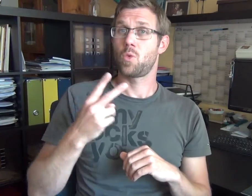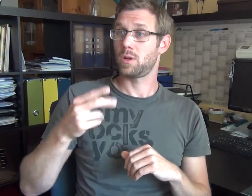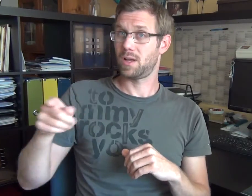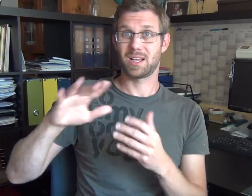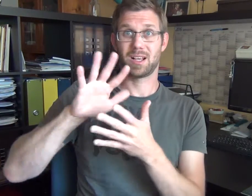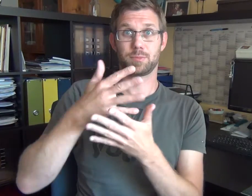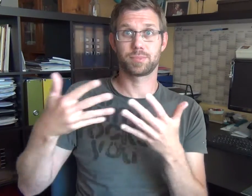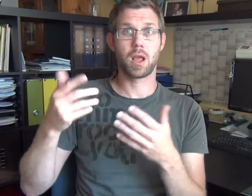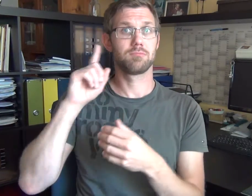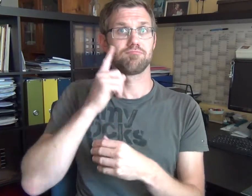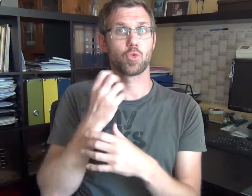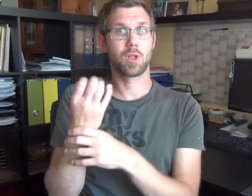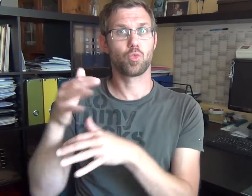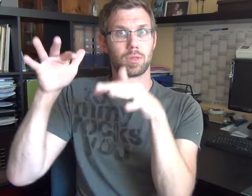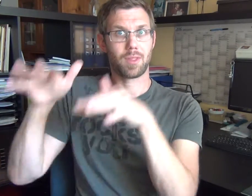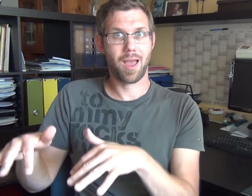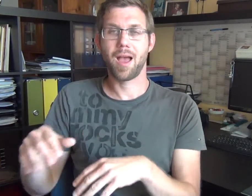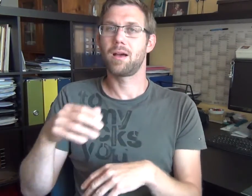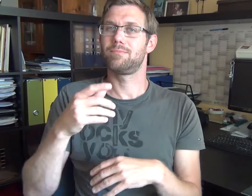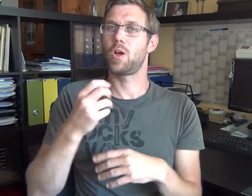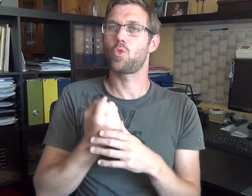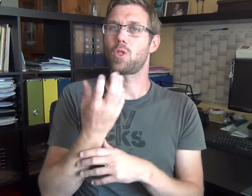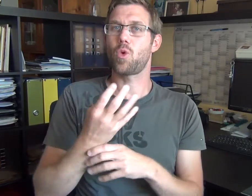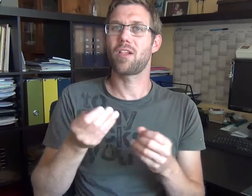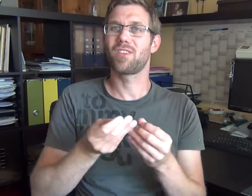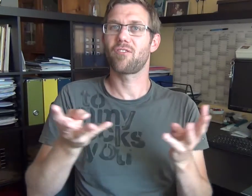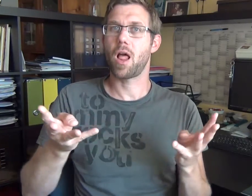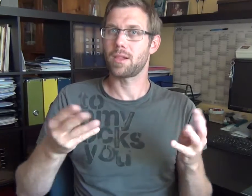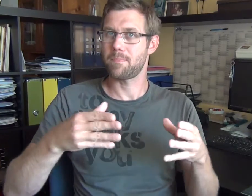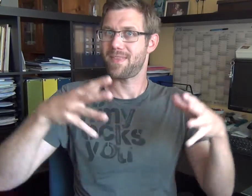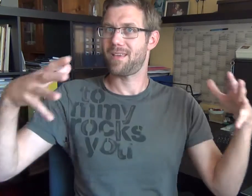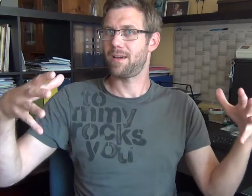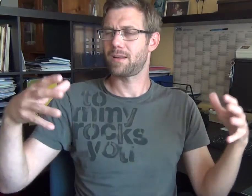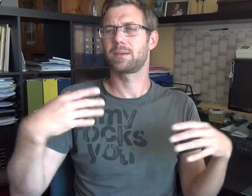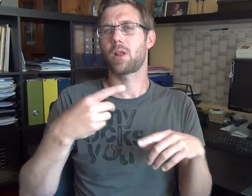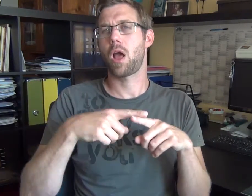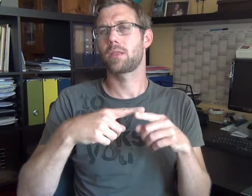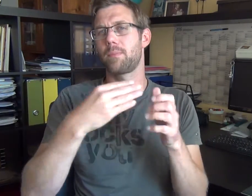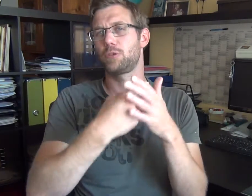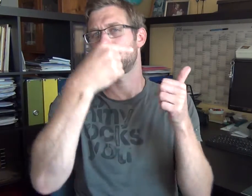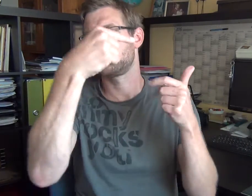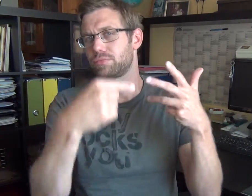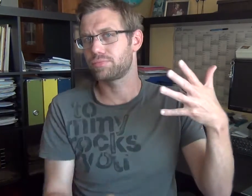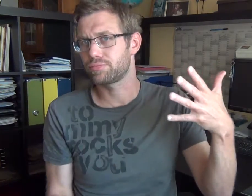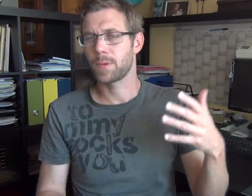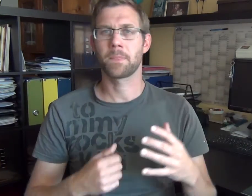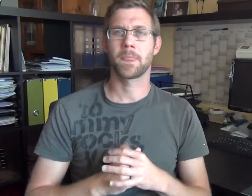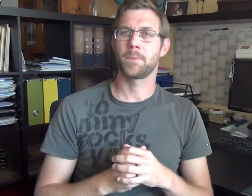Oder ein Mehr an kultureller Vielfalt durch die Gebärdensprach- /Gehörlosenkultur. Dazu gibt es noch viele andere Beispiele.